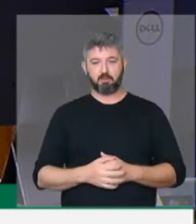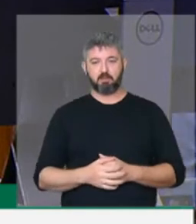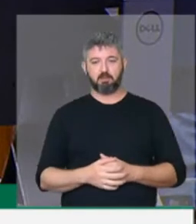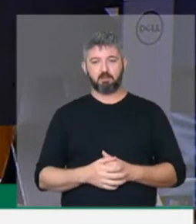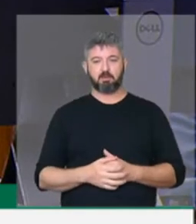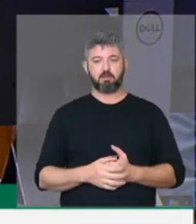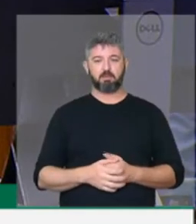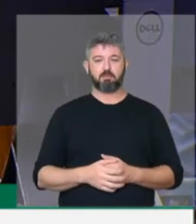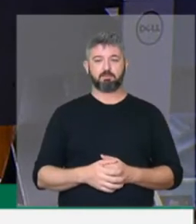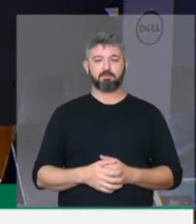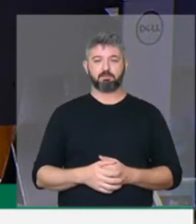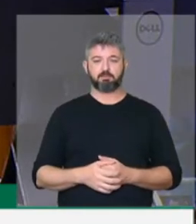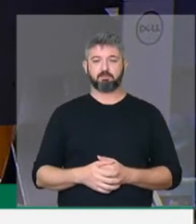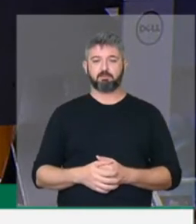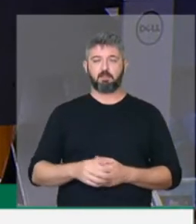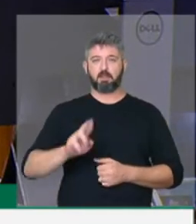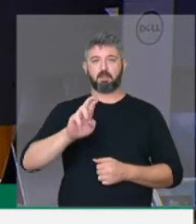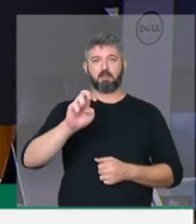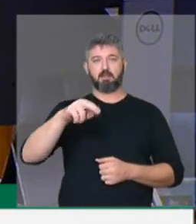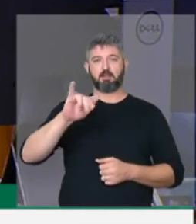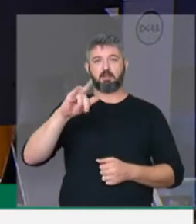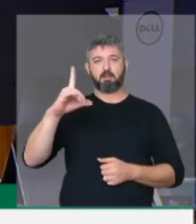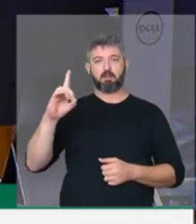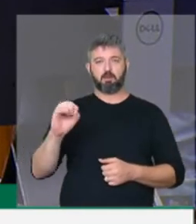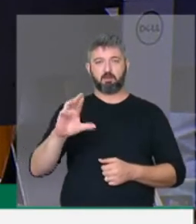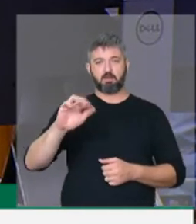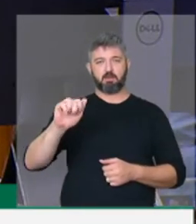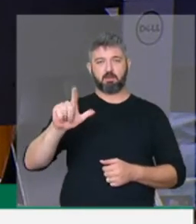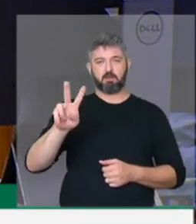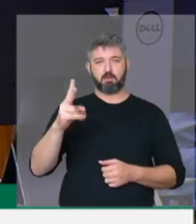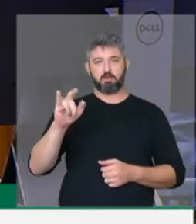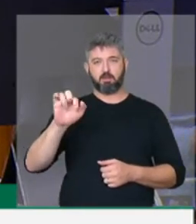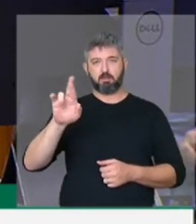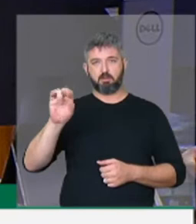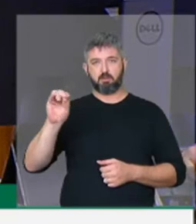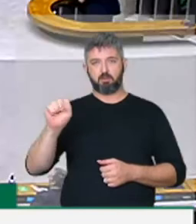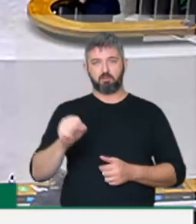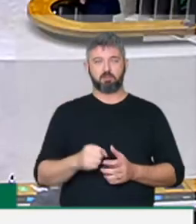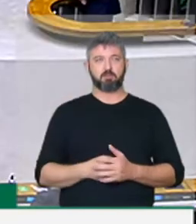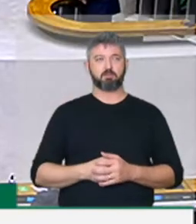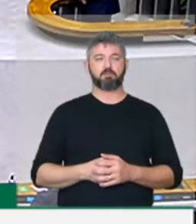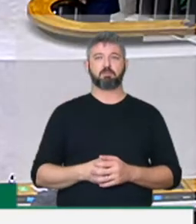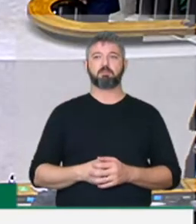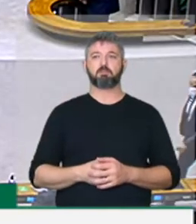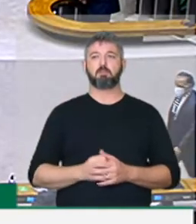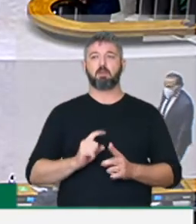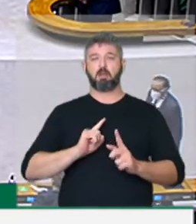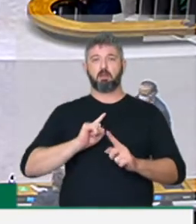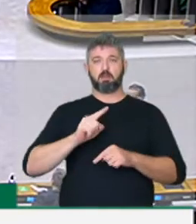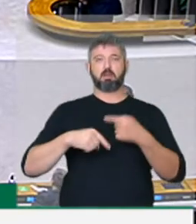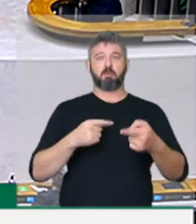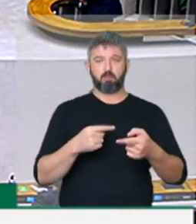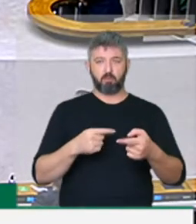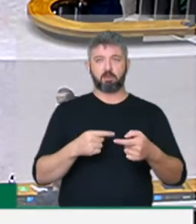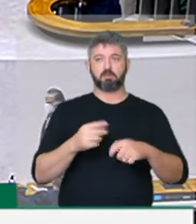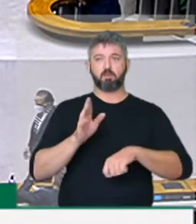PRESIDENTE. OBRIGADO. -- [PRESIDENTE]: PEDIU UM MINUTO A PALAVRA O DEPUTADO RENILDO CALHEIROS PELO TEMPO DE LIDERANÇA, EM SEGUIDA EU DOU MAIS A PALAVRA DE UM MINUTO. -- [DEPUTADO]: DEPUTADO